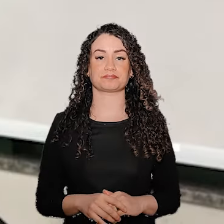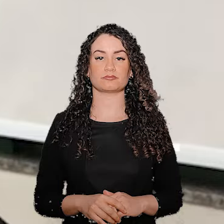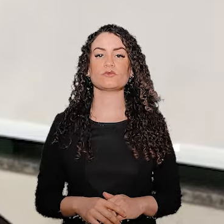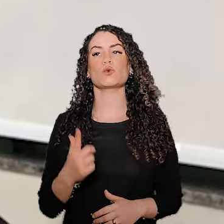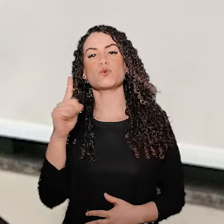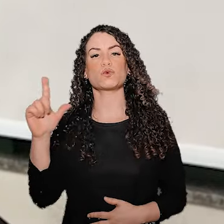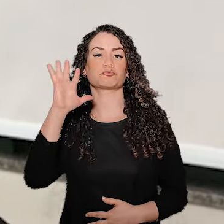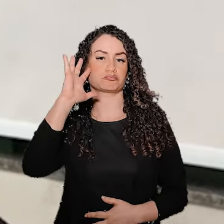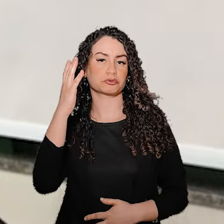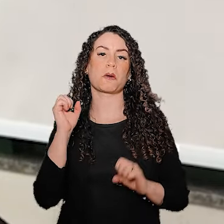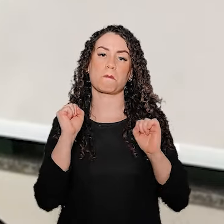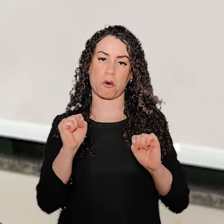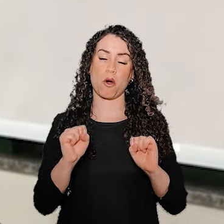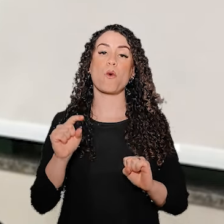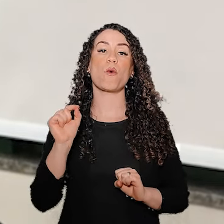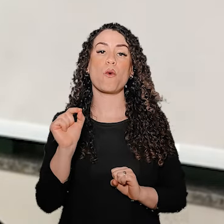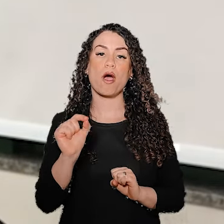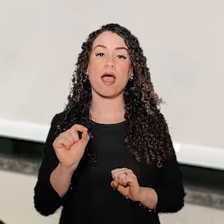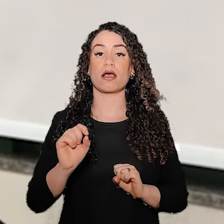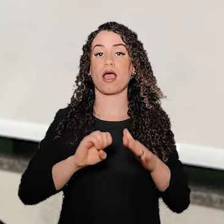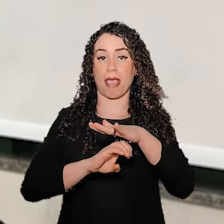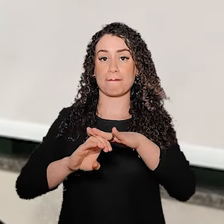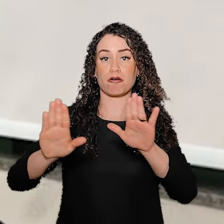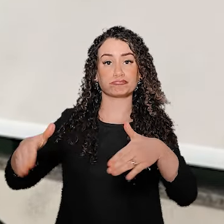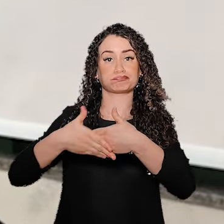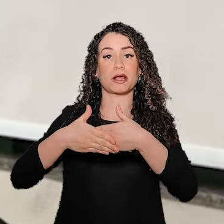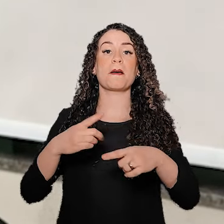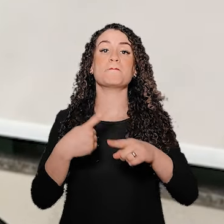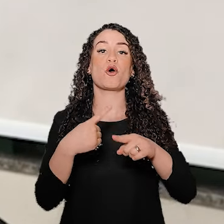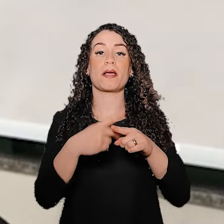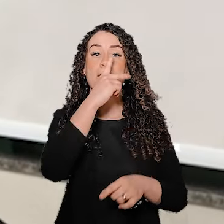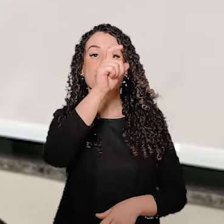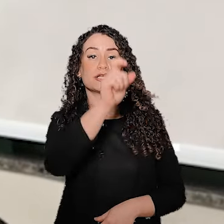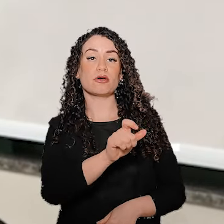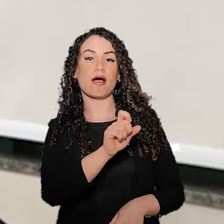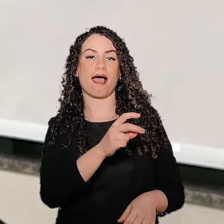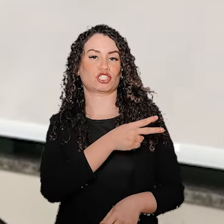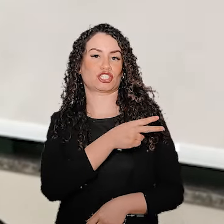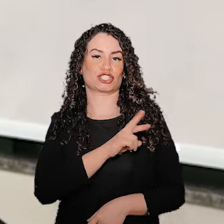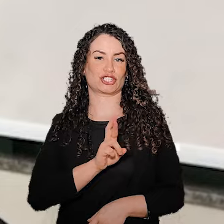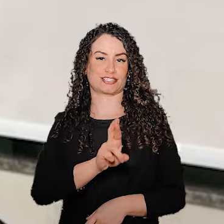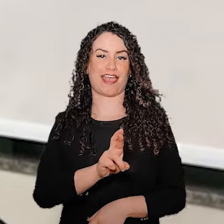Outra situação que também poderá ocorrer é o fechamento da empresa em decorrência da morte do empregador individual, o MEI.